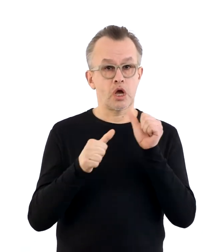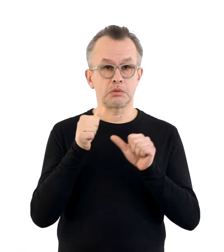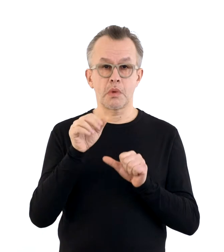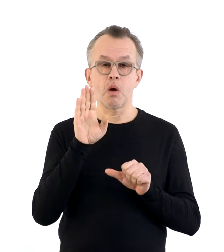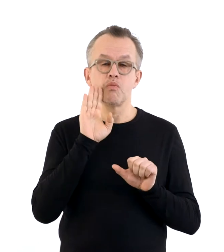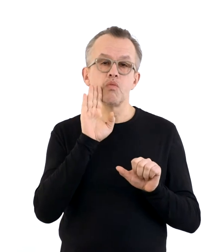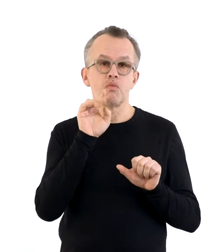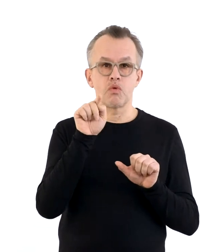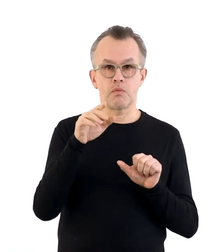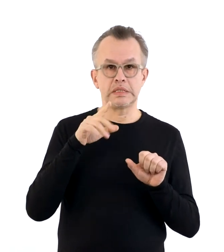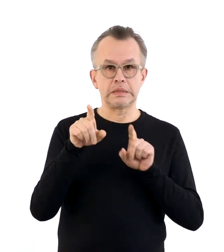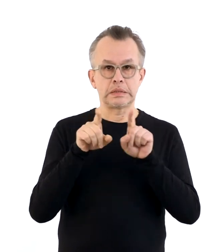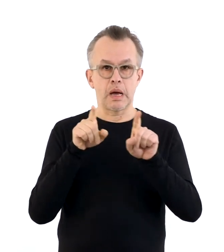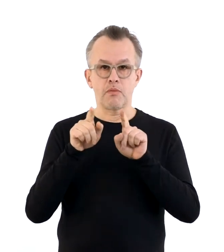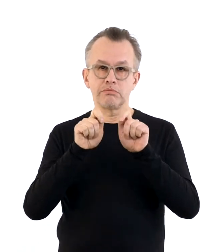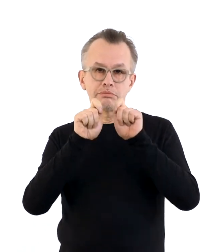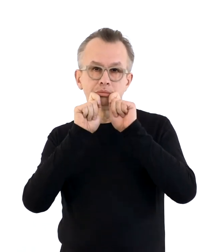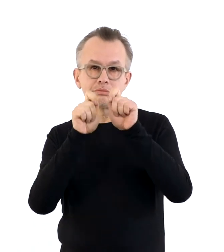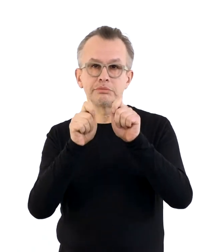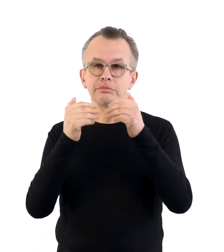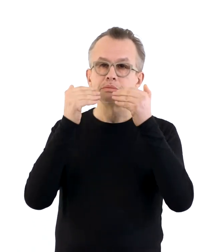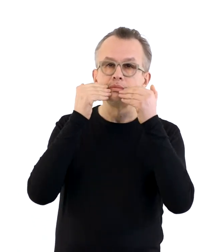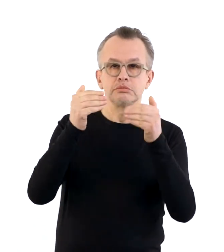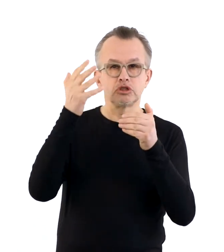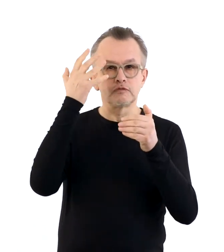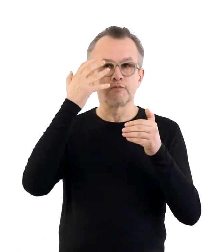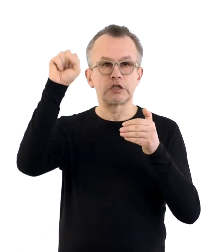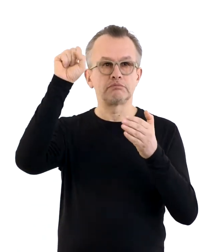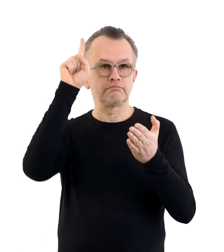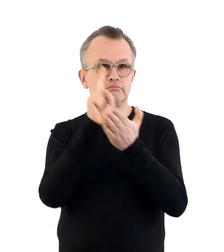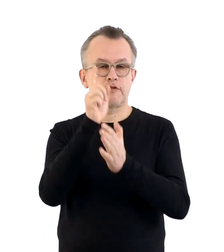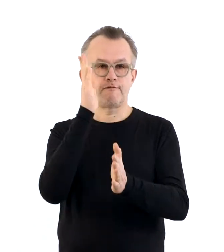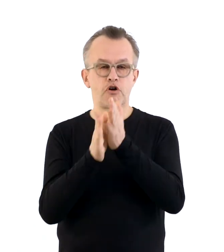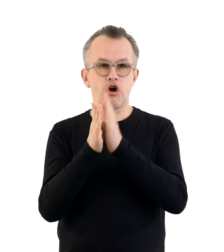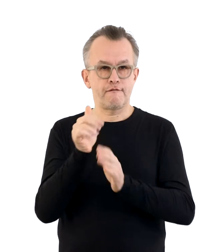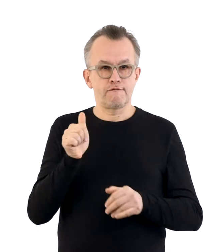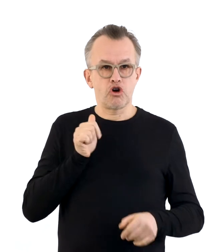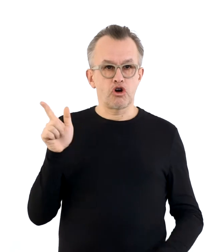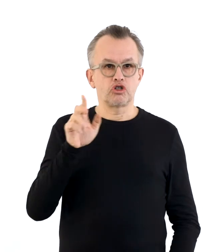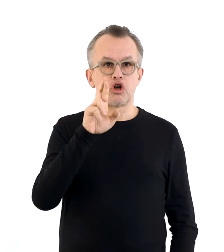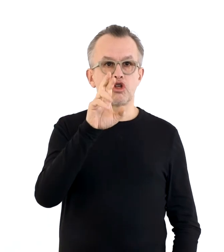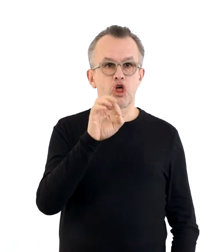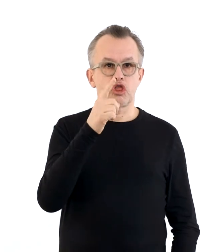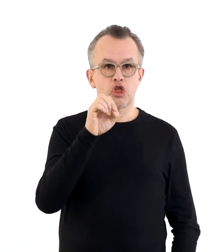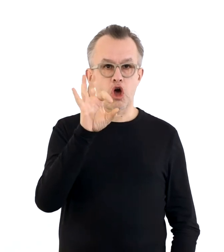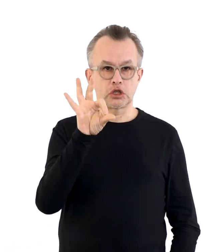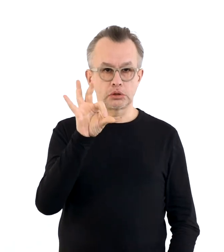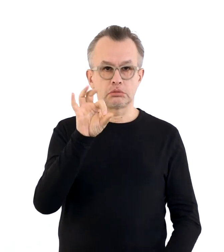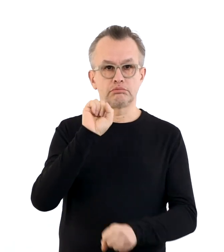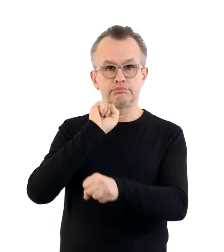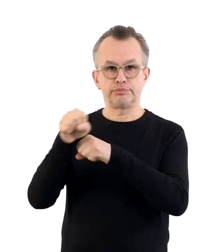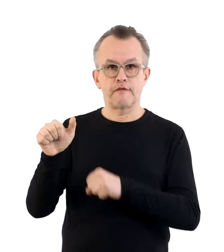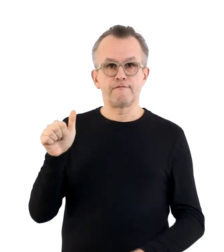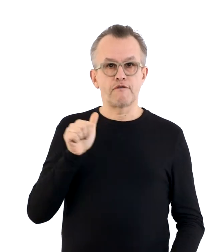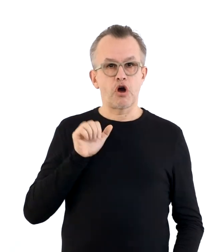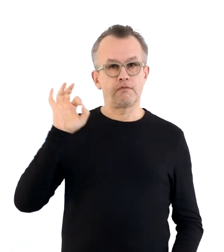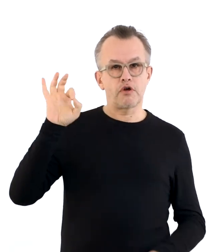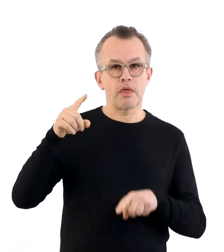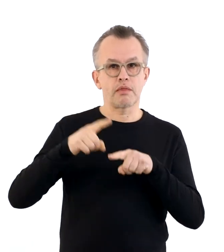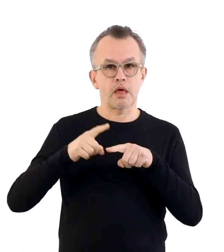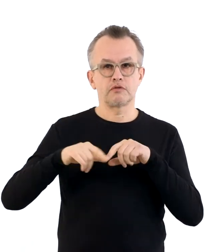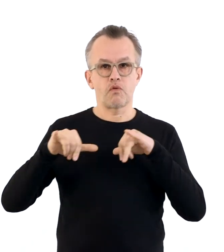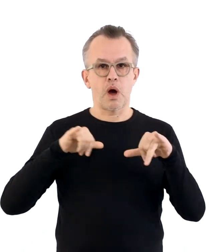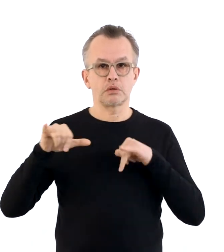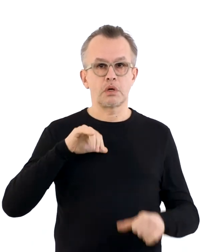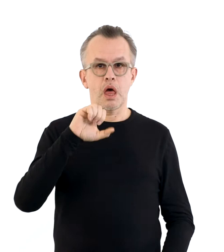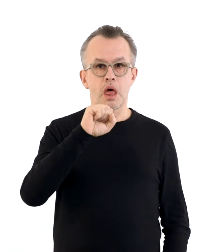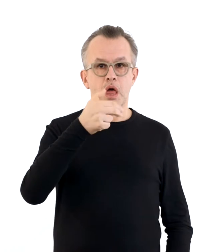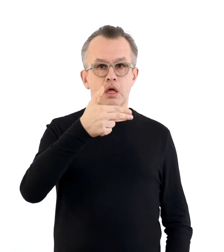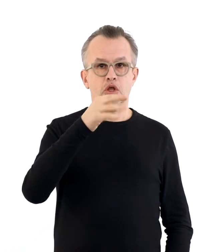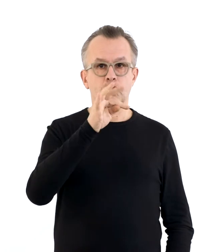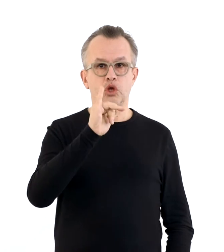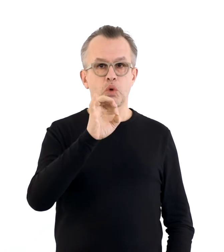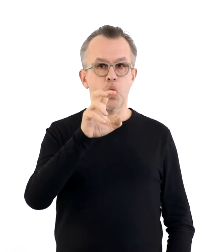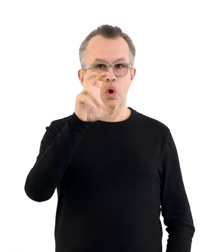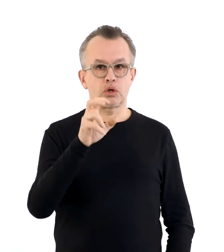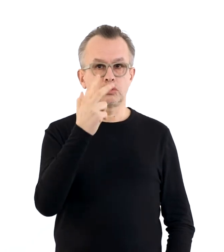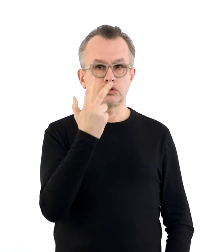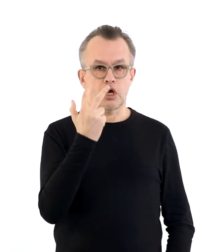Mogła być symbolem i wotum dziękczynnym zwycięstw odniesionych przez Rodyjczyków w wojnie z Antiochem III.